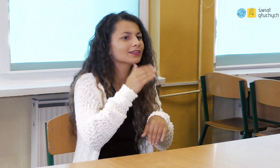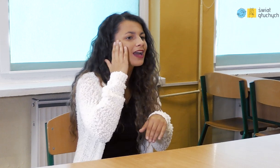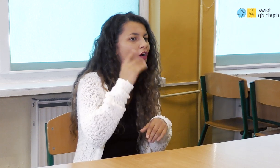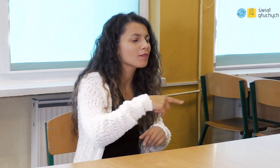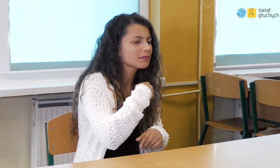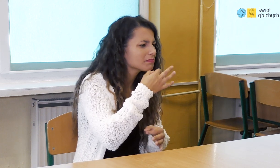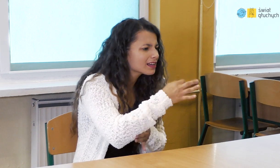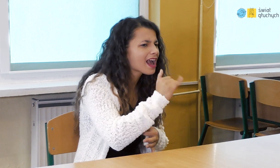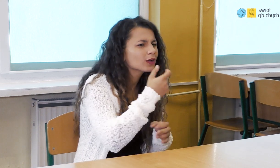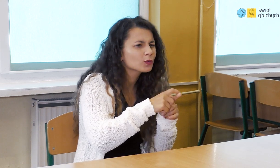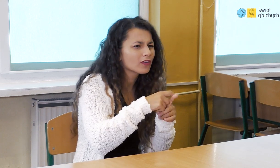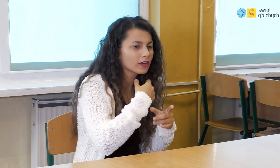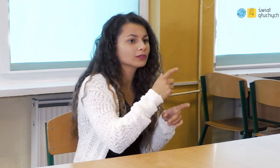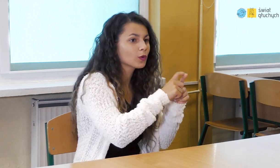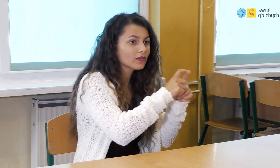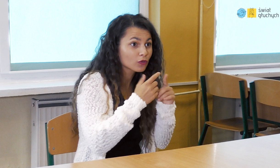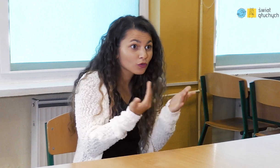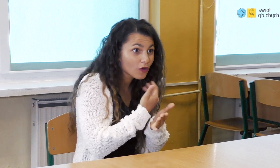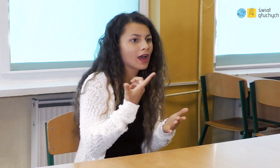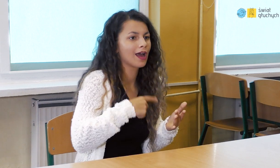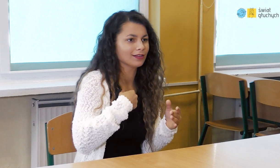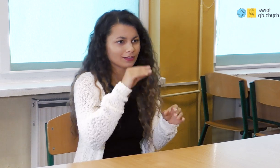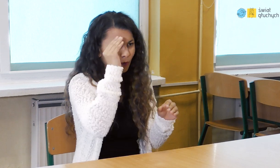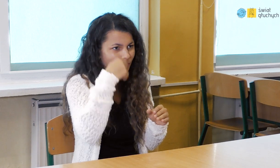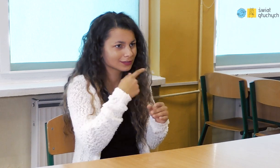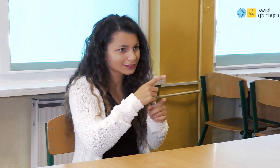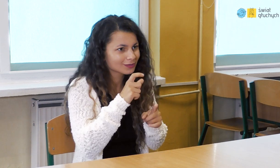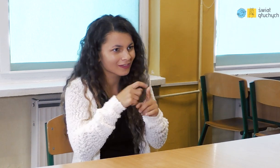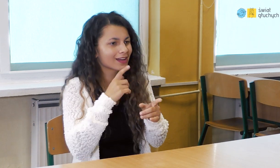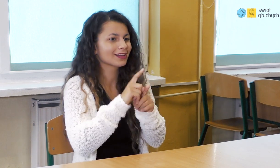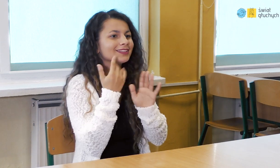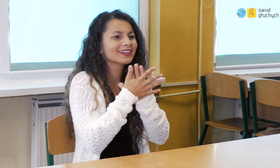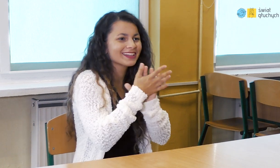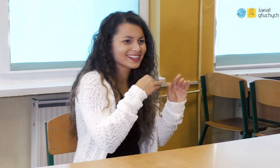Pytałam znajomych o konkretne słowa, co one znaczą. Uczyłam się nowych słów.